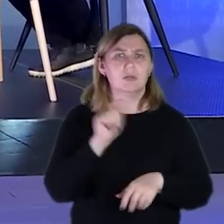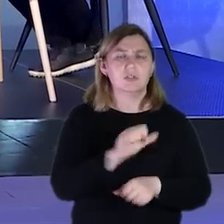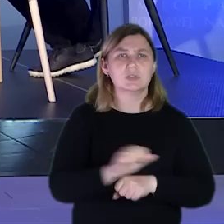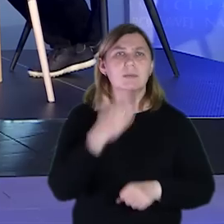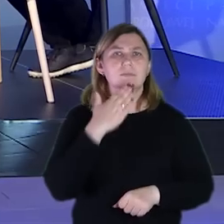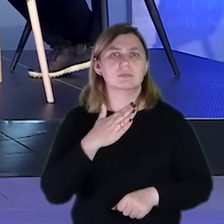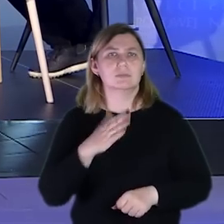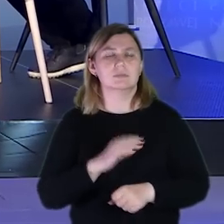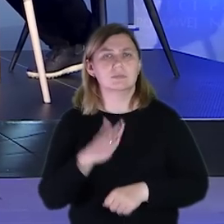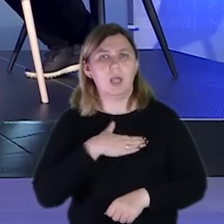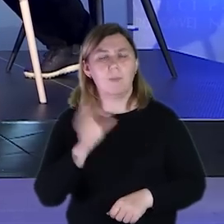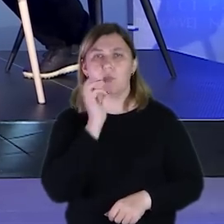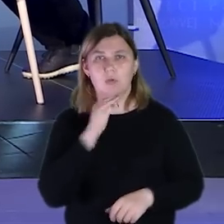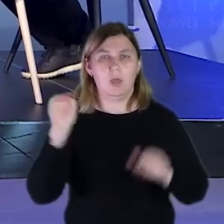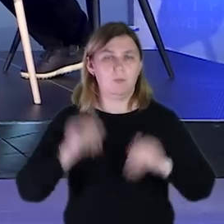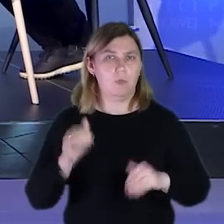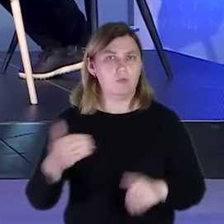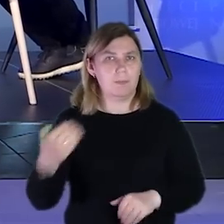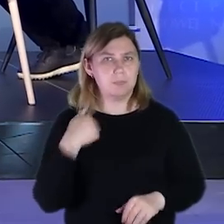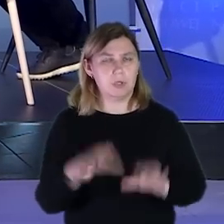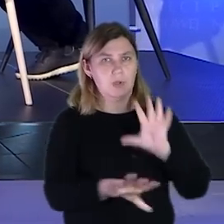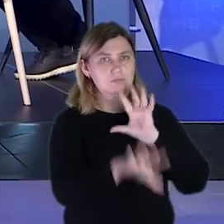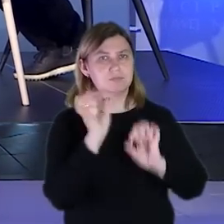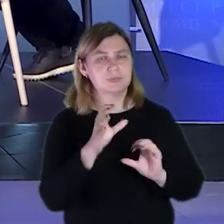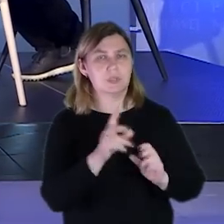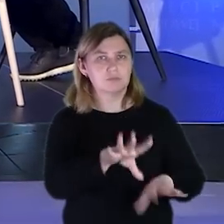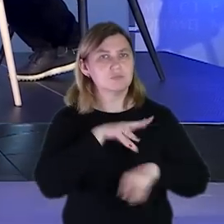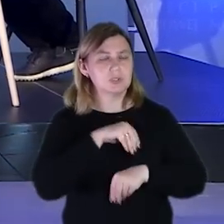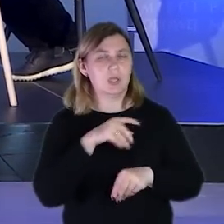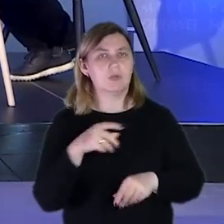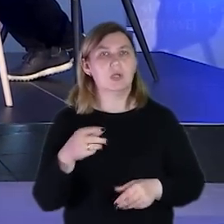patriotycznie usposobionej młodzieży można było zwerbować informatorów płatnych,